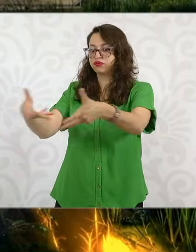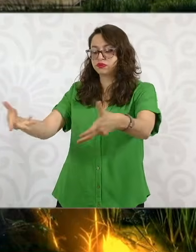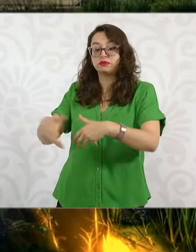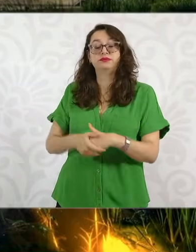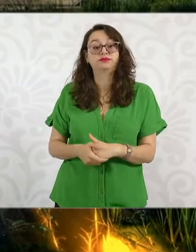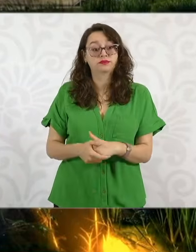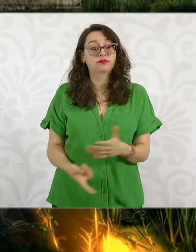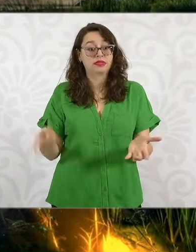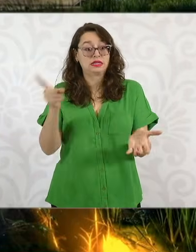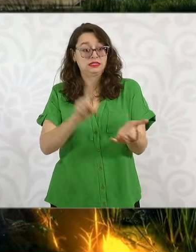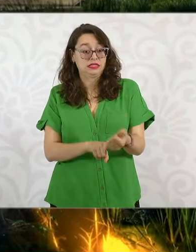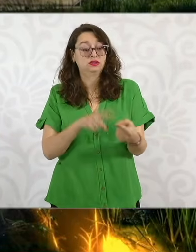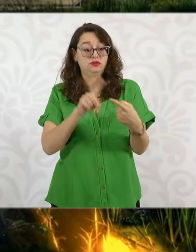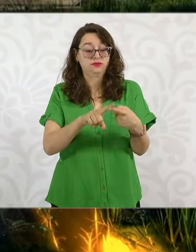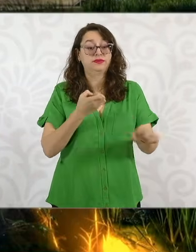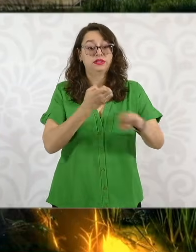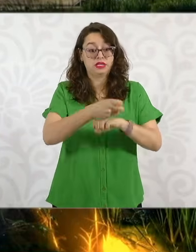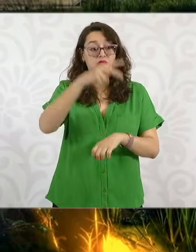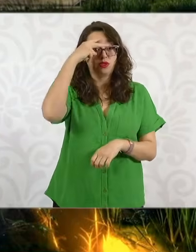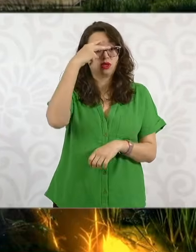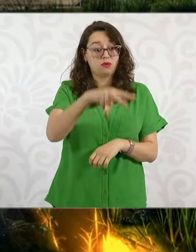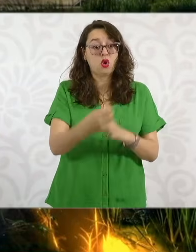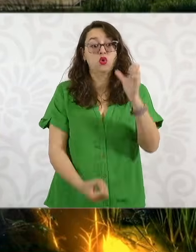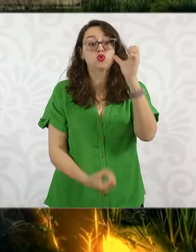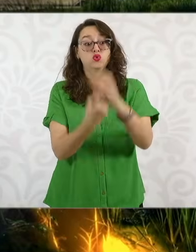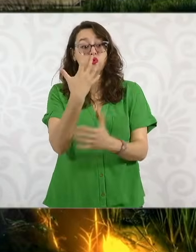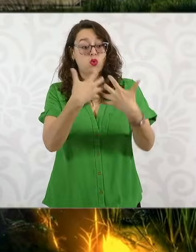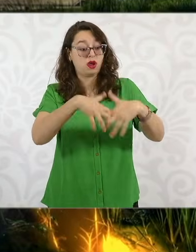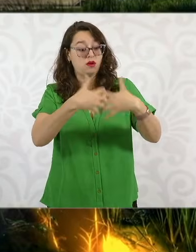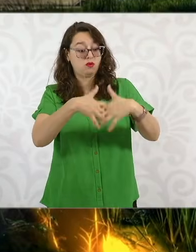en nuestro campus del Estado de México la construcción de una nueva planta de sólidos orales